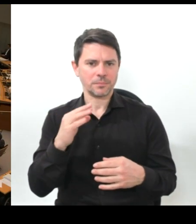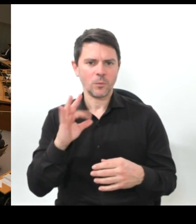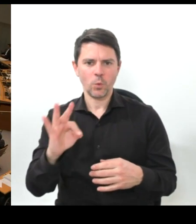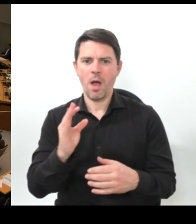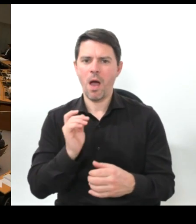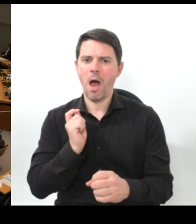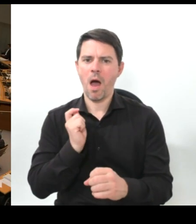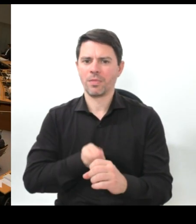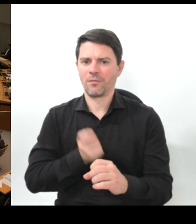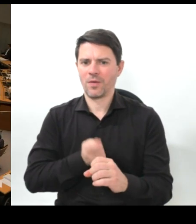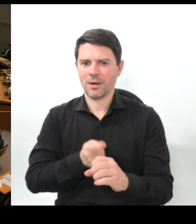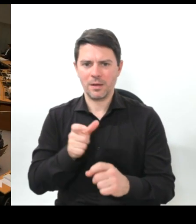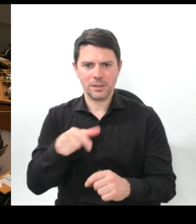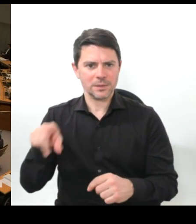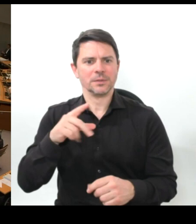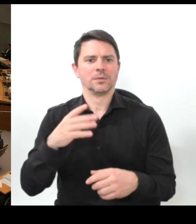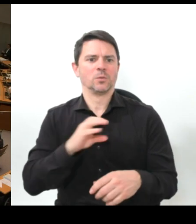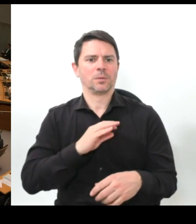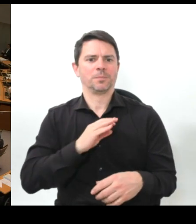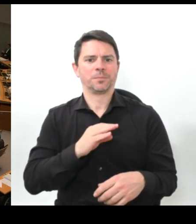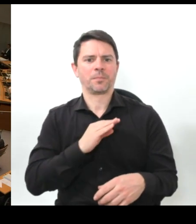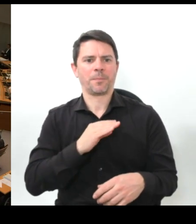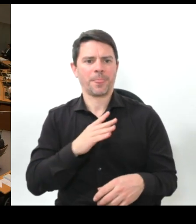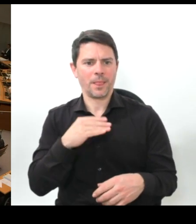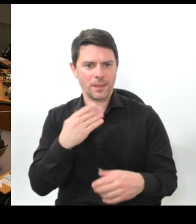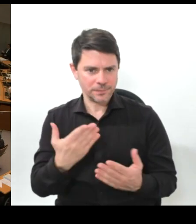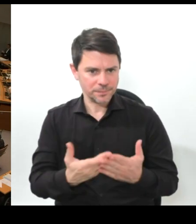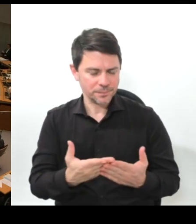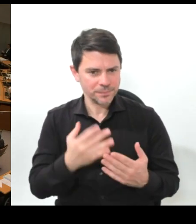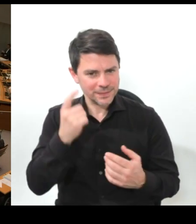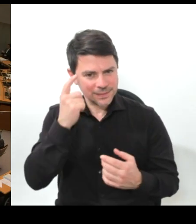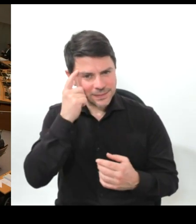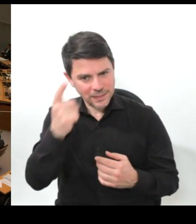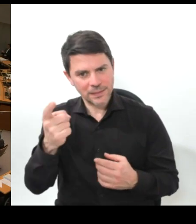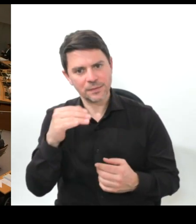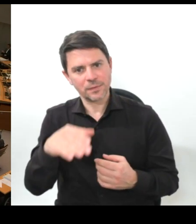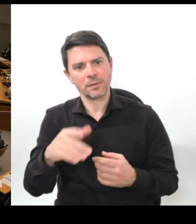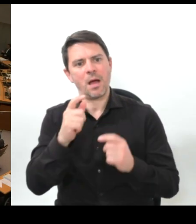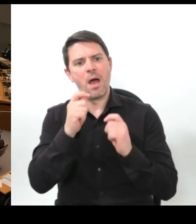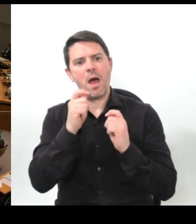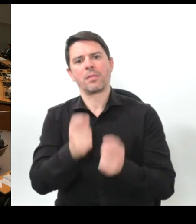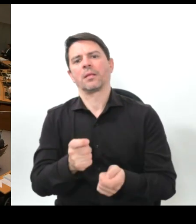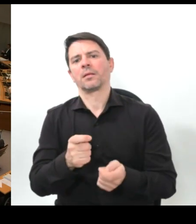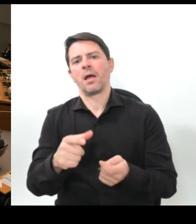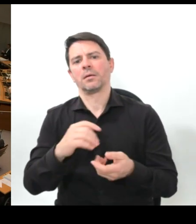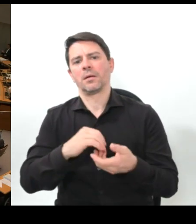Vielen Dank. Sehr geehrter Herr Präsident, meine Damen und Herren! Liebe Kolleginnen und Kollegen! Bitte entschuldigen Sie.